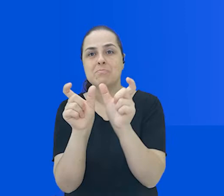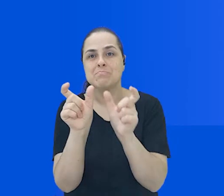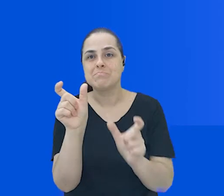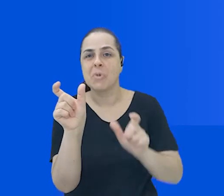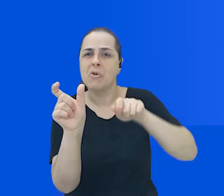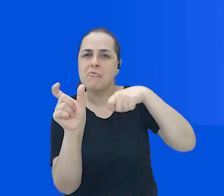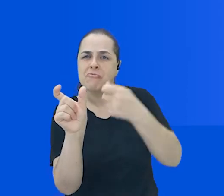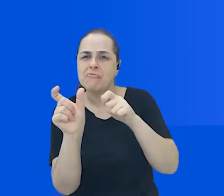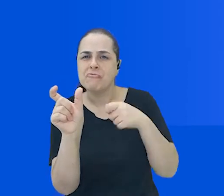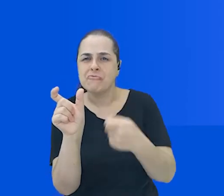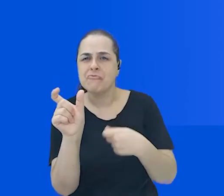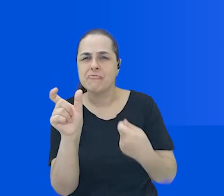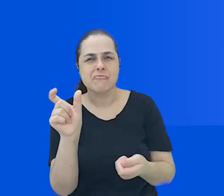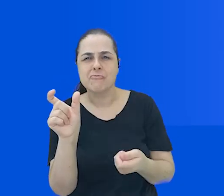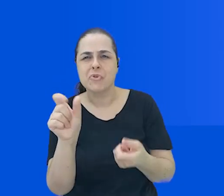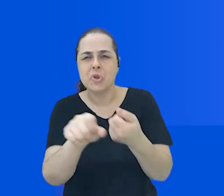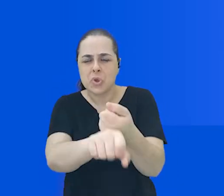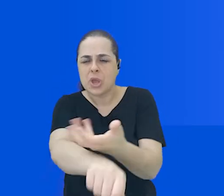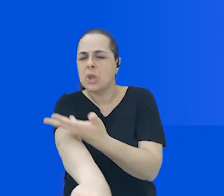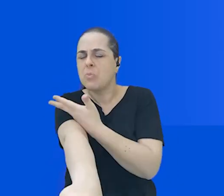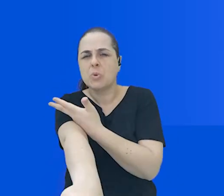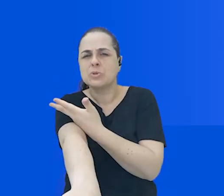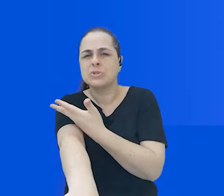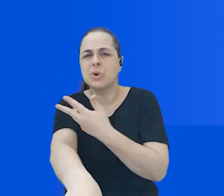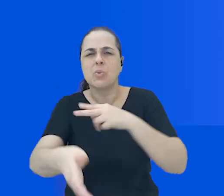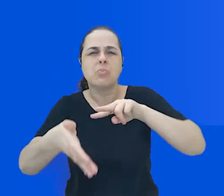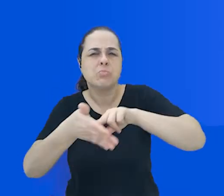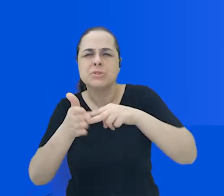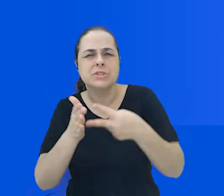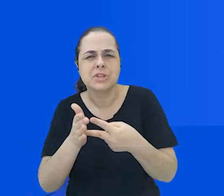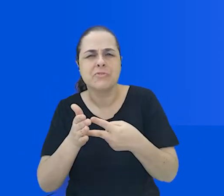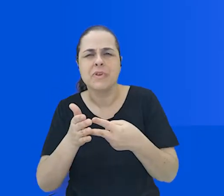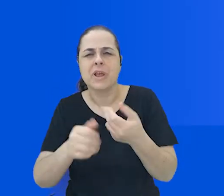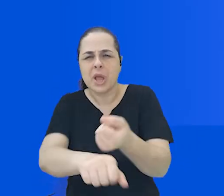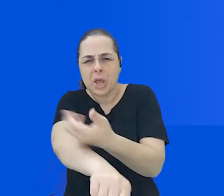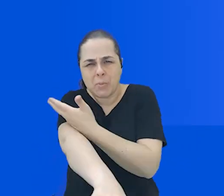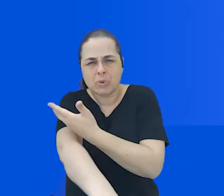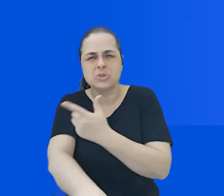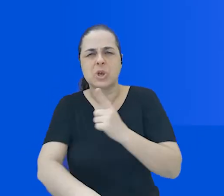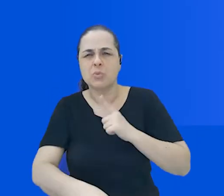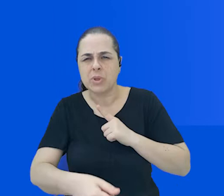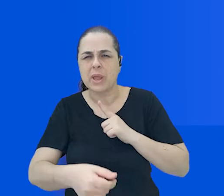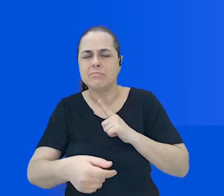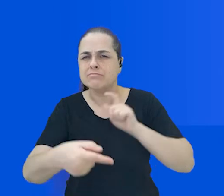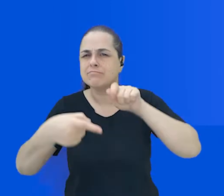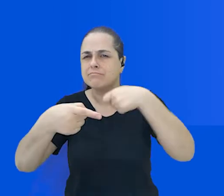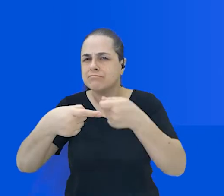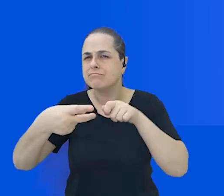de que de saber quais são essas emoções que existem. Às vezes não é raiva que eu estou sentindo,